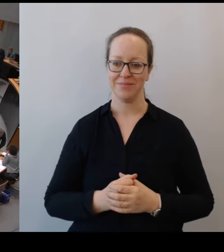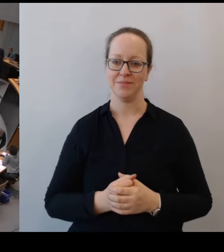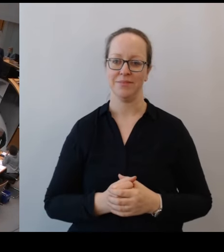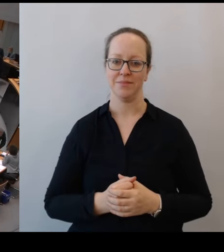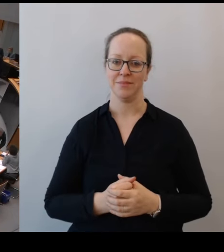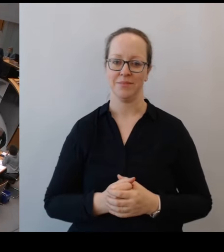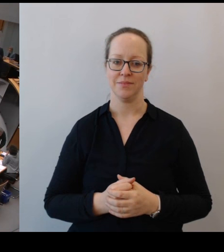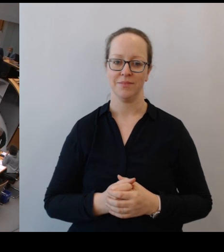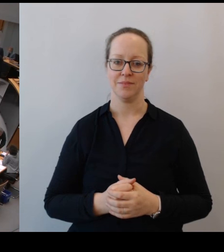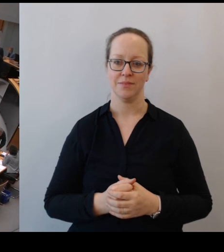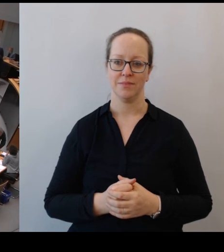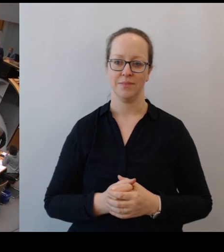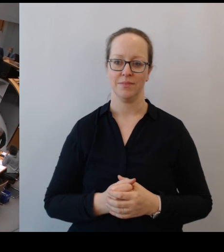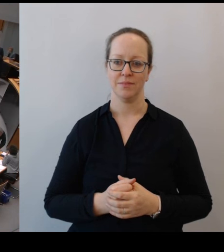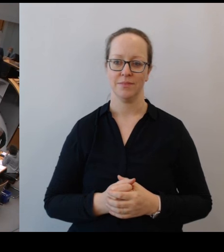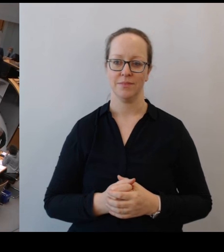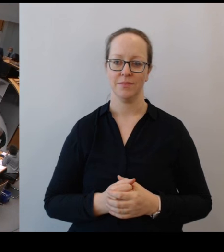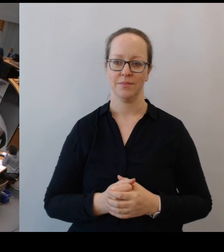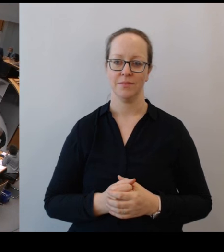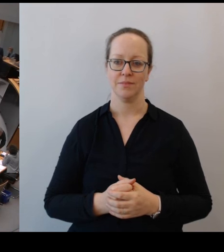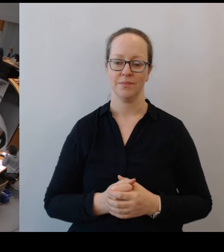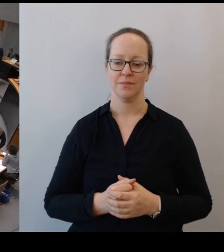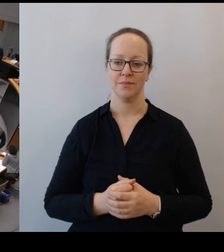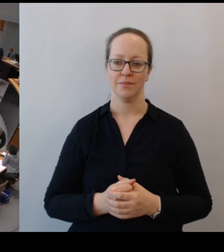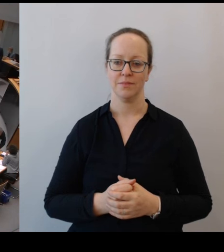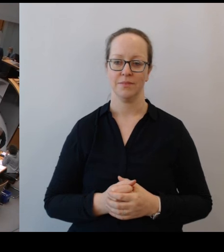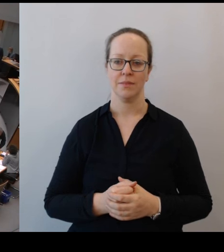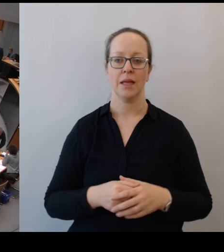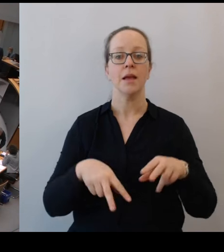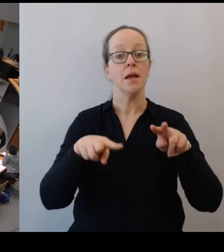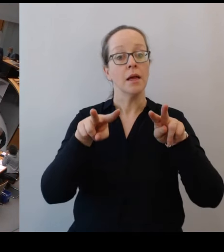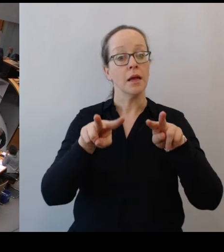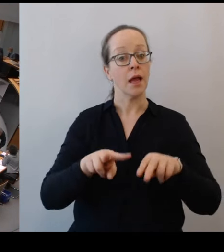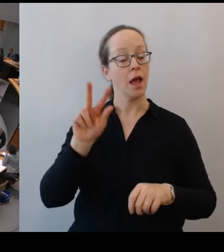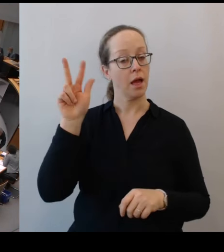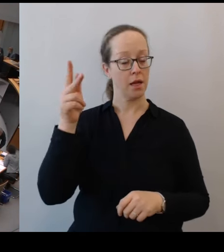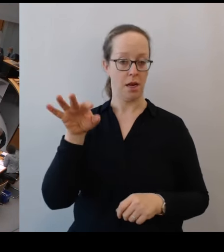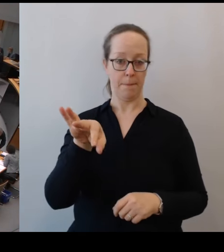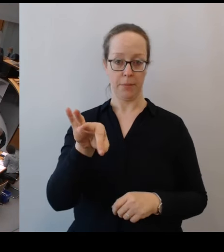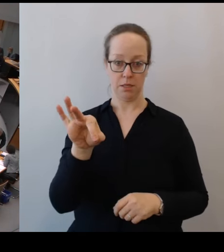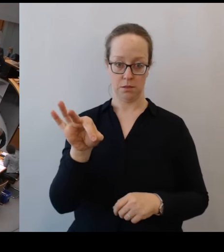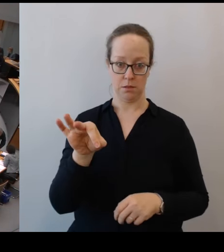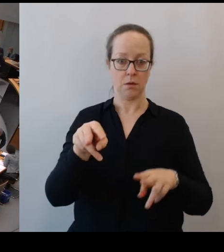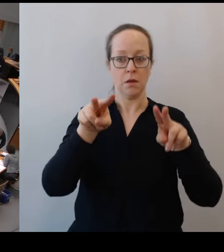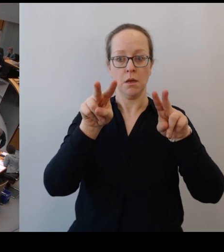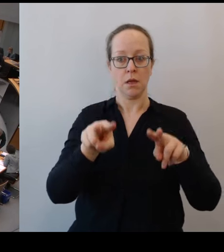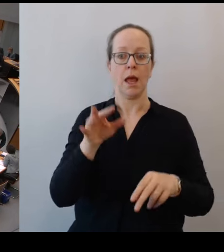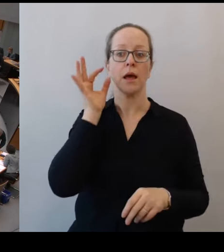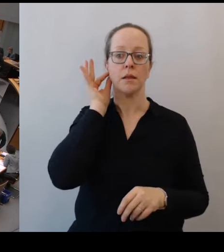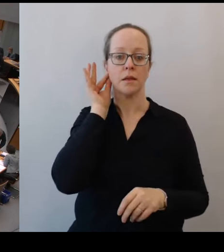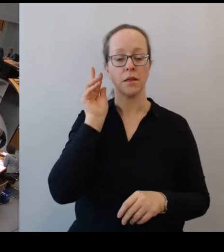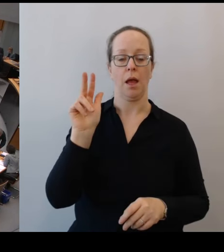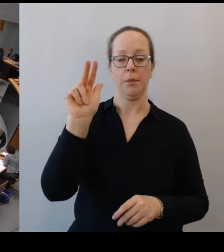(Rednerwechsel) Sehr geehrter Herr Präsident! Sehr geehrte Damen und Herren! Heute beraten wir die Änderung des Übernachtungssteuergesetzes, die sogenannte